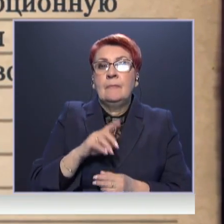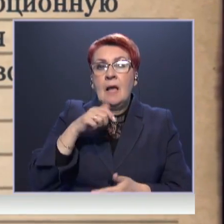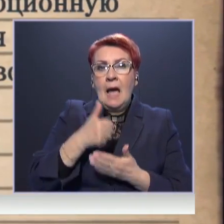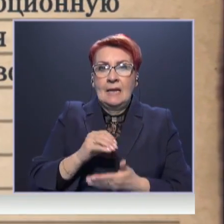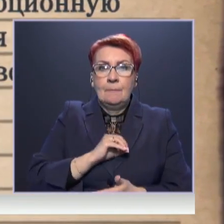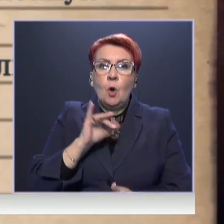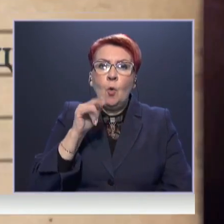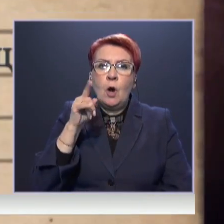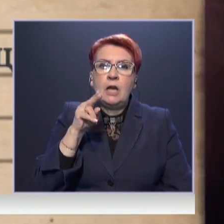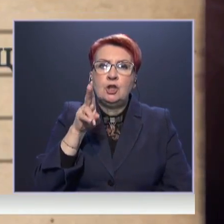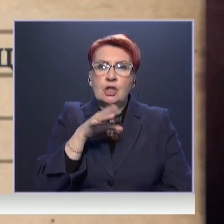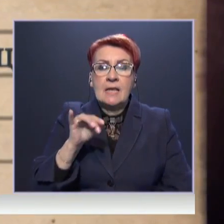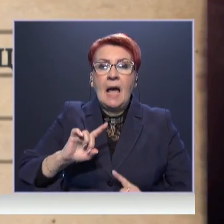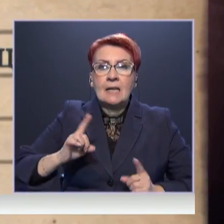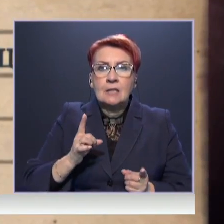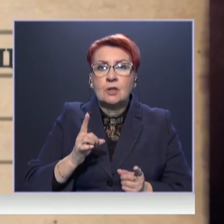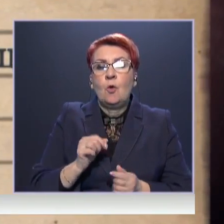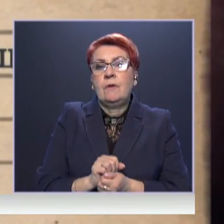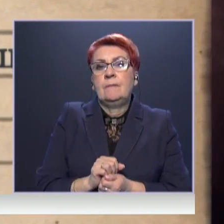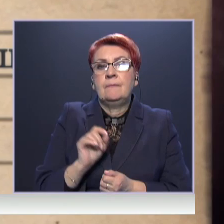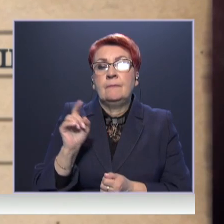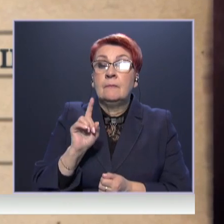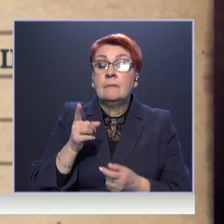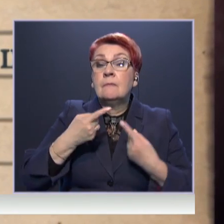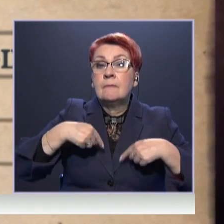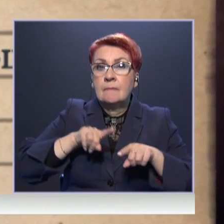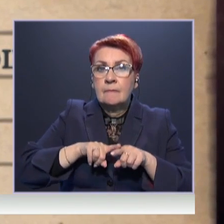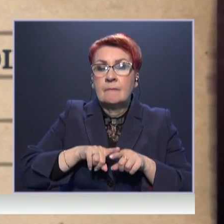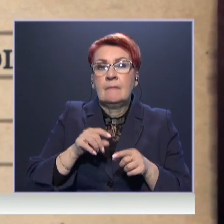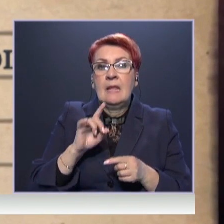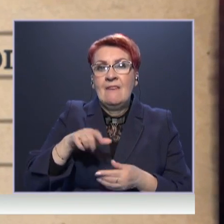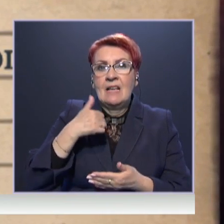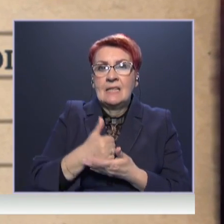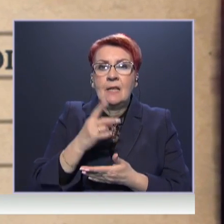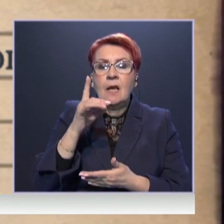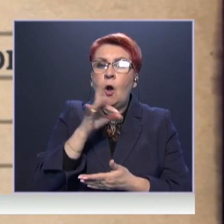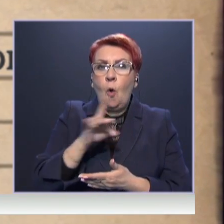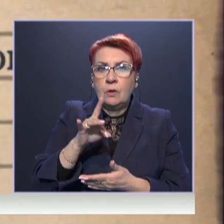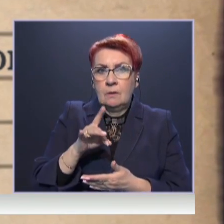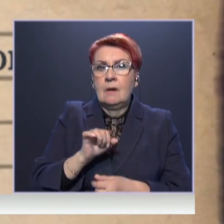греческий арестован за то что организовывал и возглавил контрреволюционную группу в лагере проводя